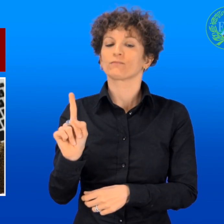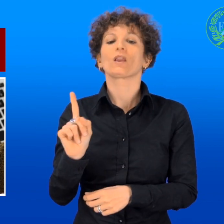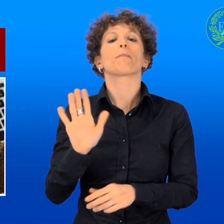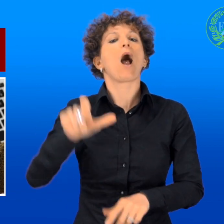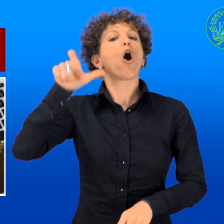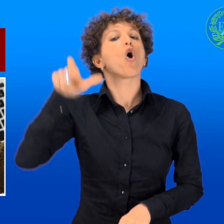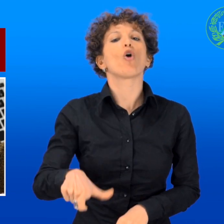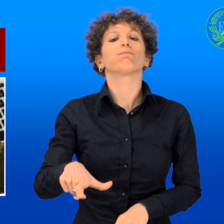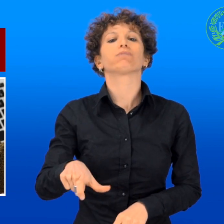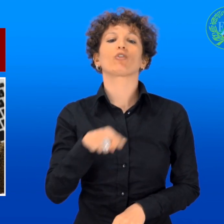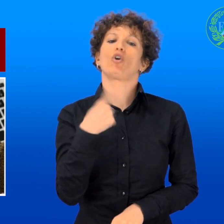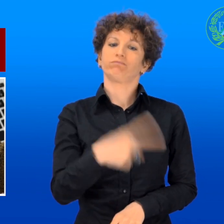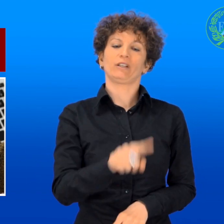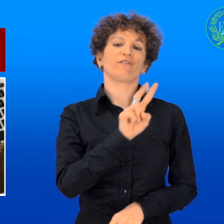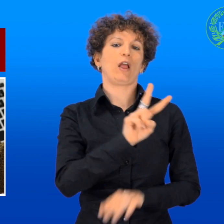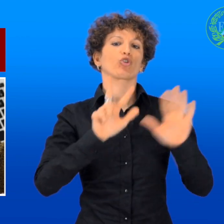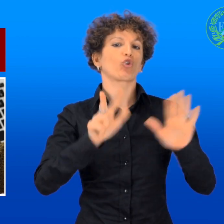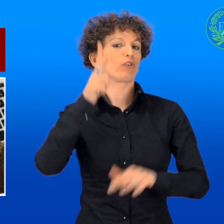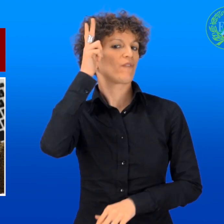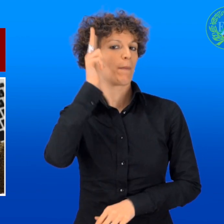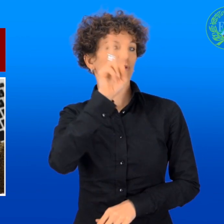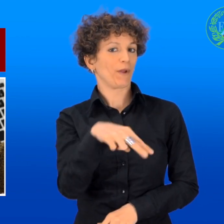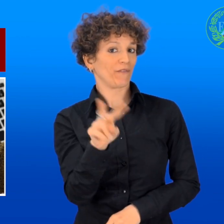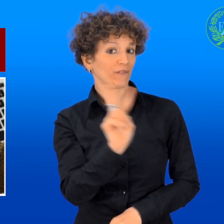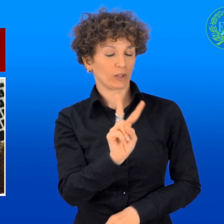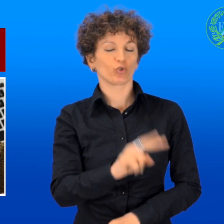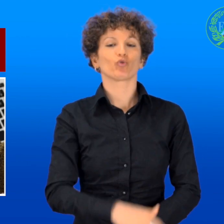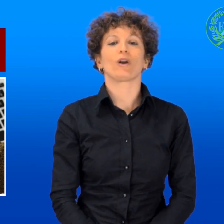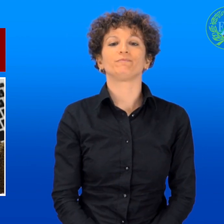salvo nuove disposizioni che verranno emanate con il Decreto che verrà emanato entro il 24 gennaio 2022.